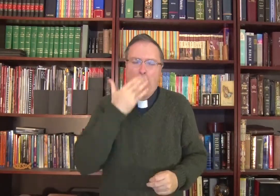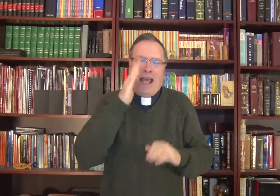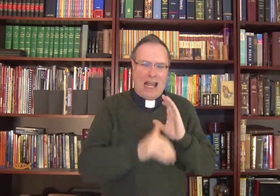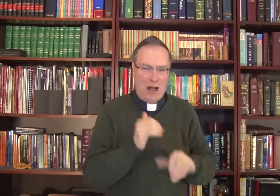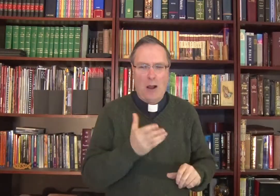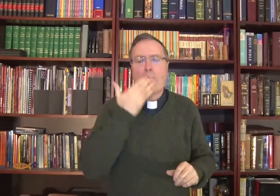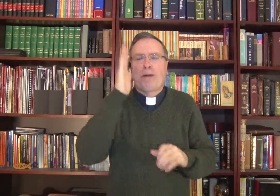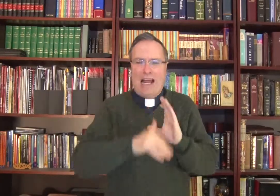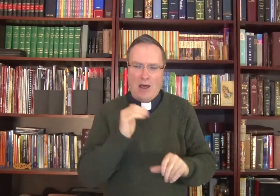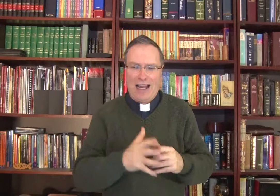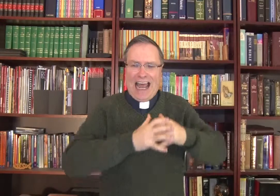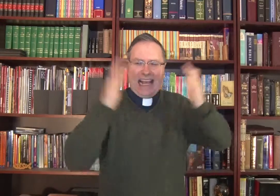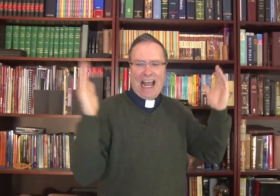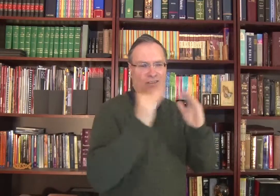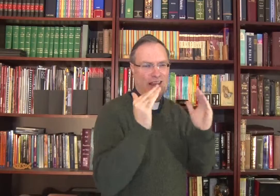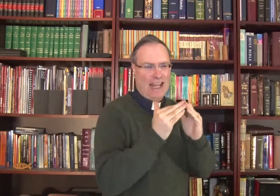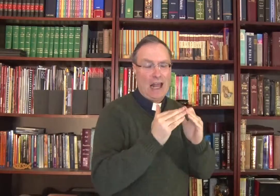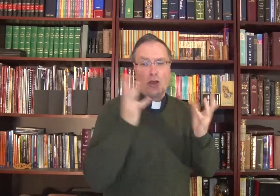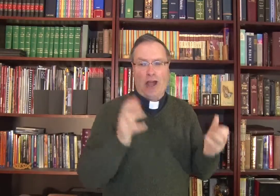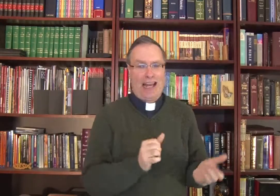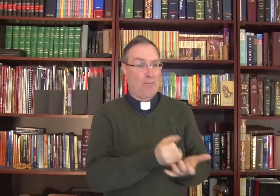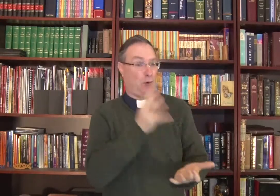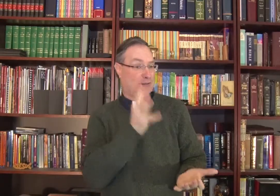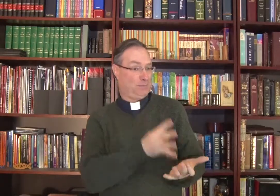«Malheur! Malheur! La grande ville dont la prospérité